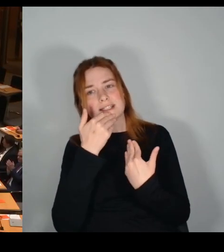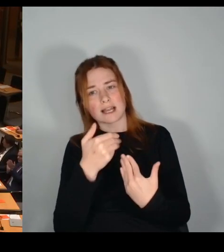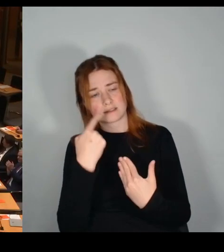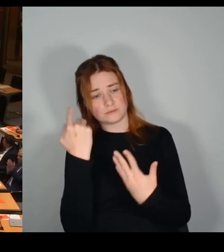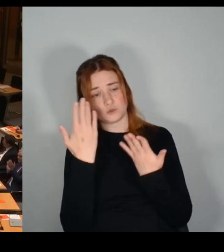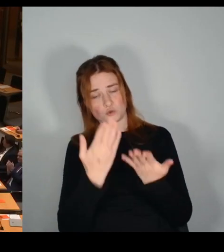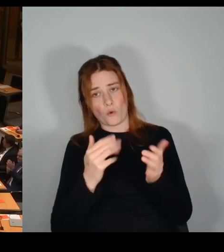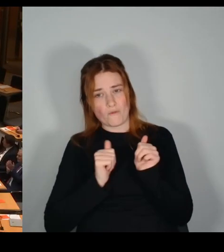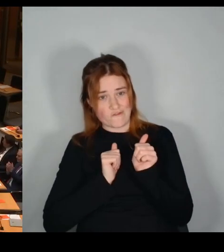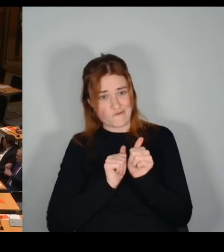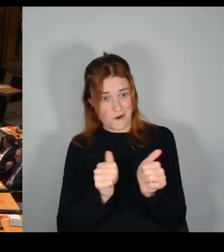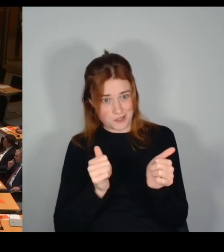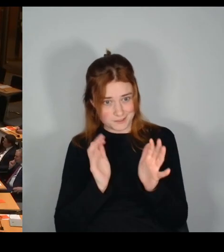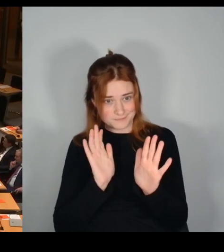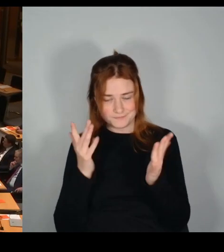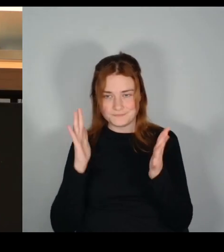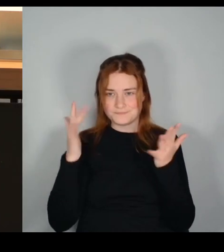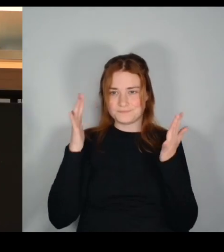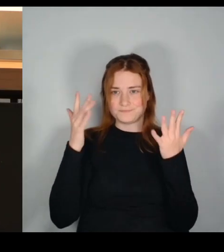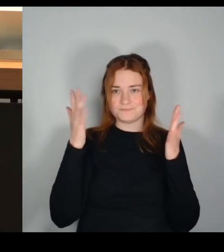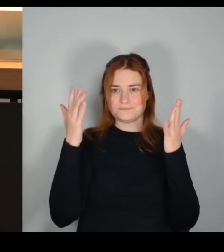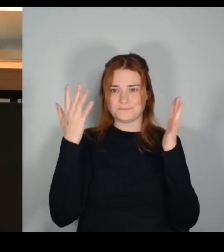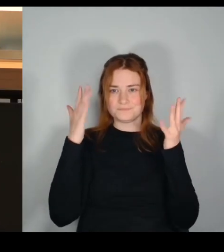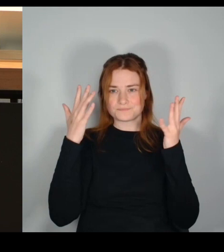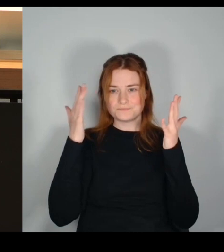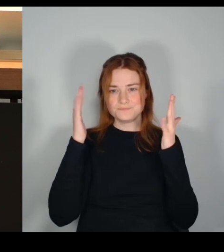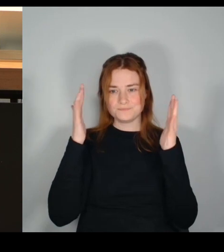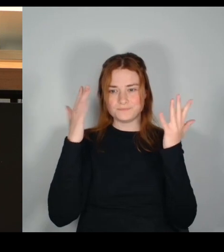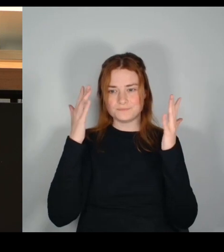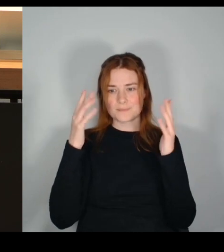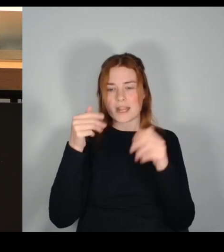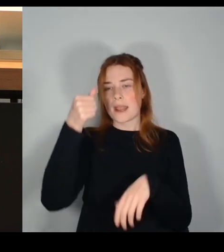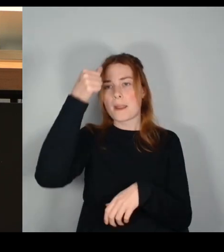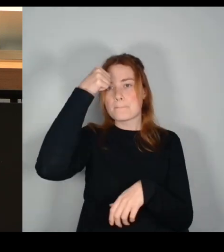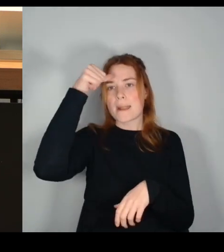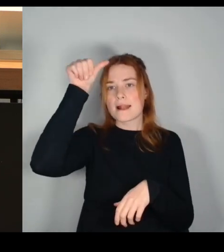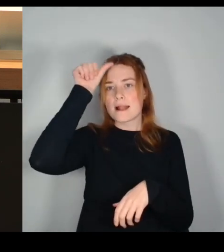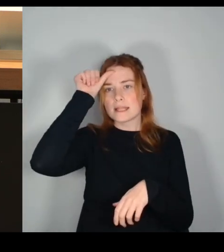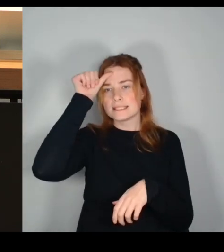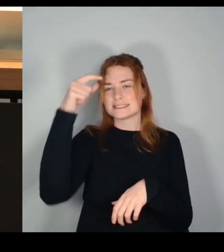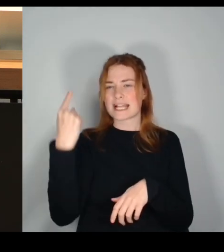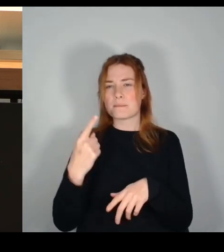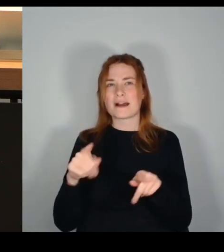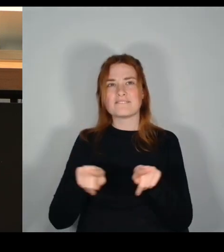Berlin fungiert als Vorbild. Dass jedoch eine Bundesratsinitiative hier